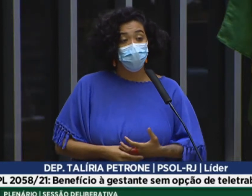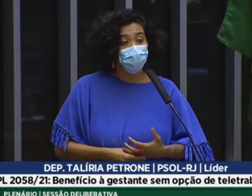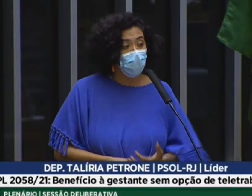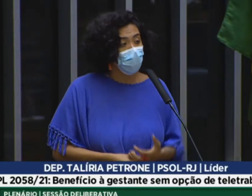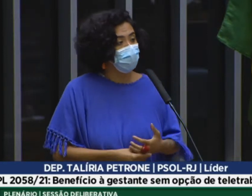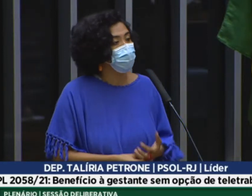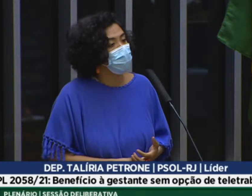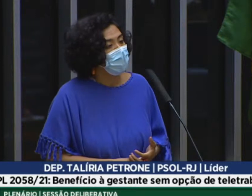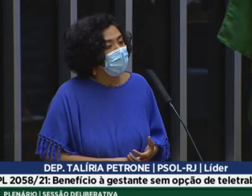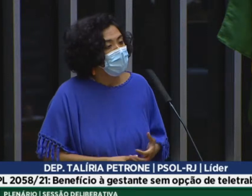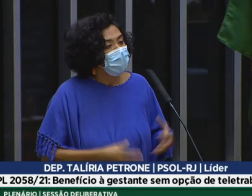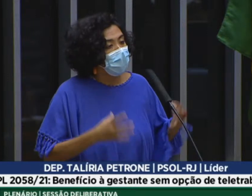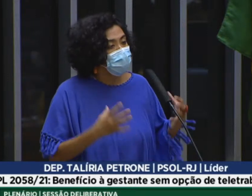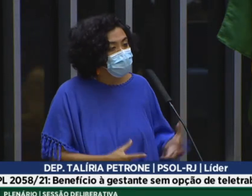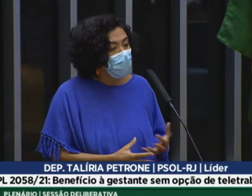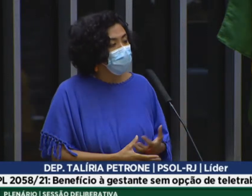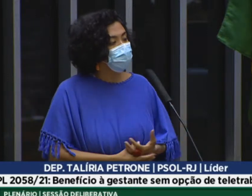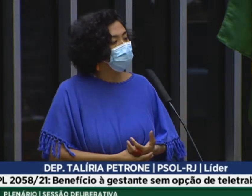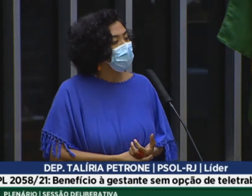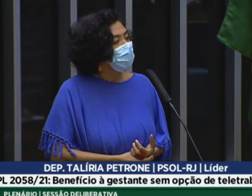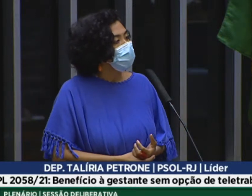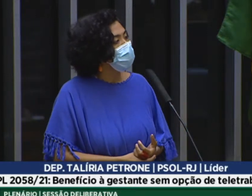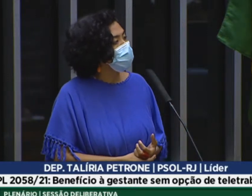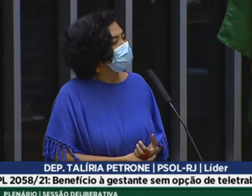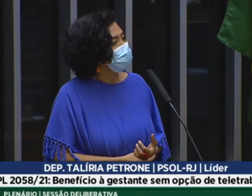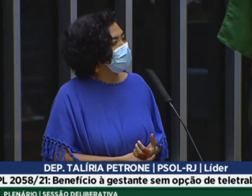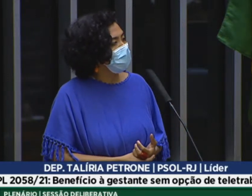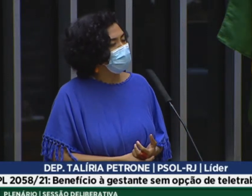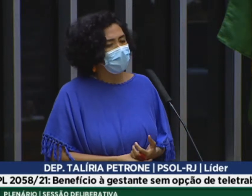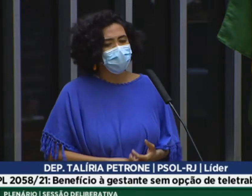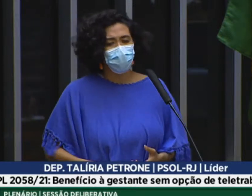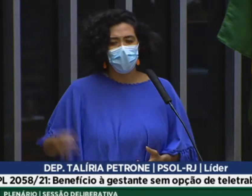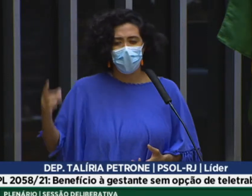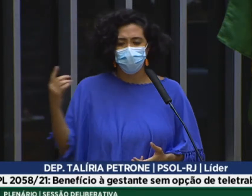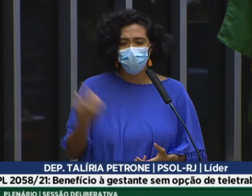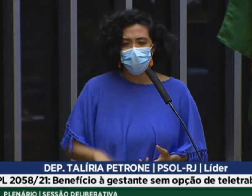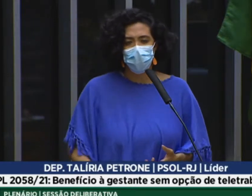QUASE 600 MIL PESSOAS, QUE A RESPOSTA DO GOVERNO FEDERAL TEM SIDO O NEGACIONISMO, DEMOROU A COMPRAR VACINAS,